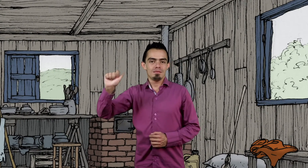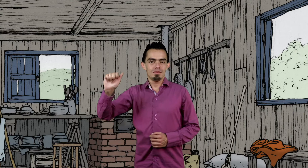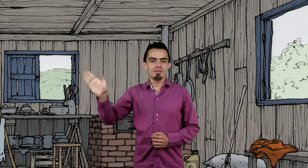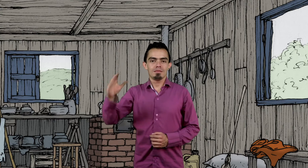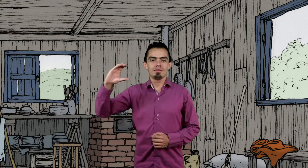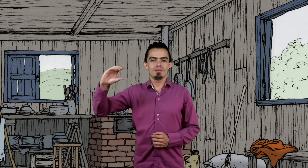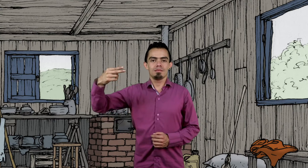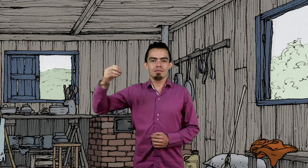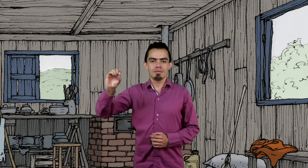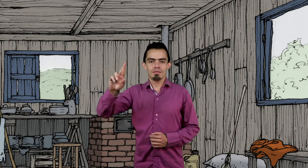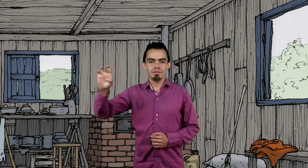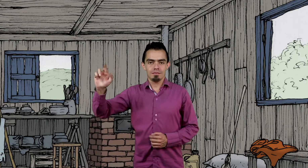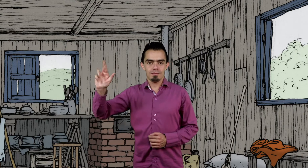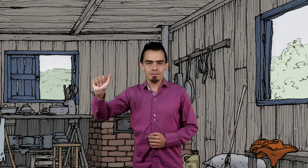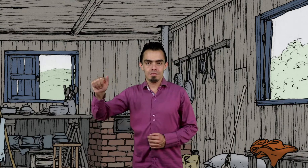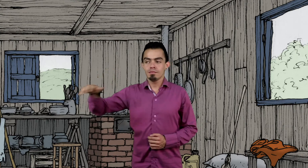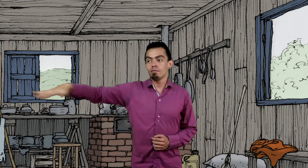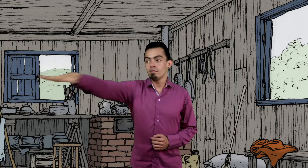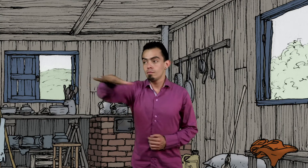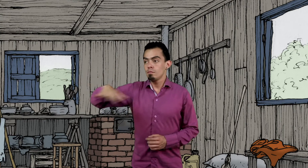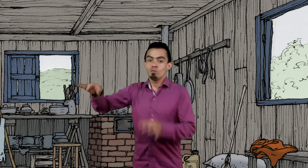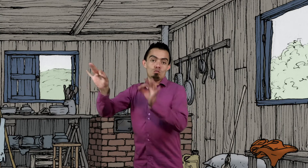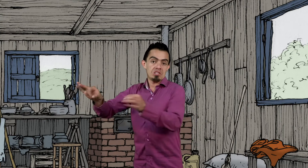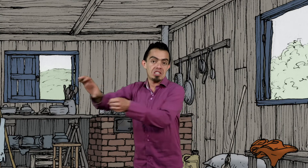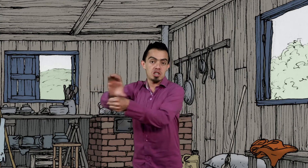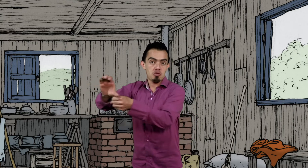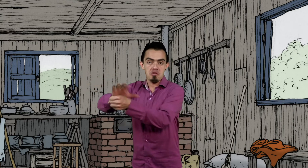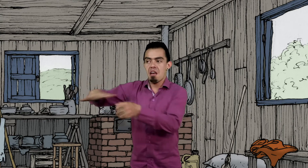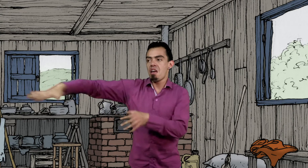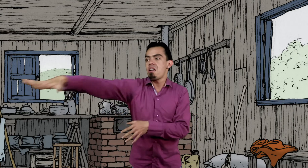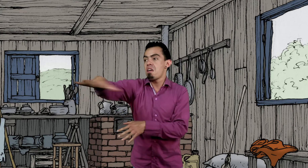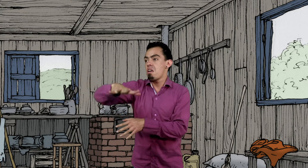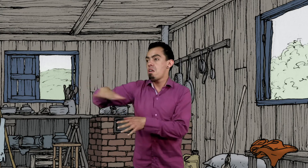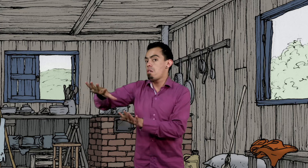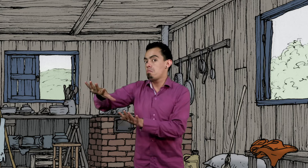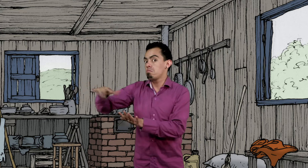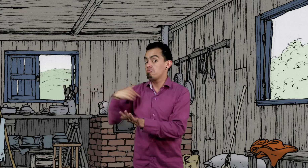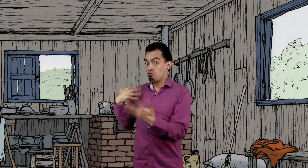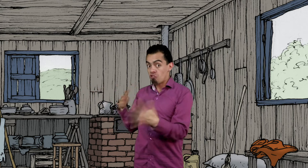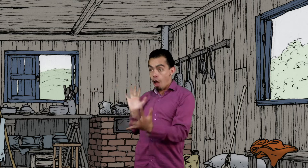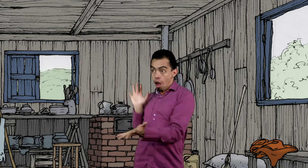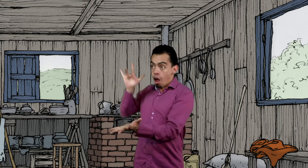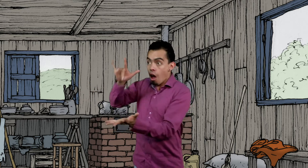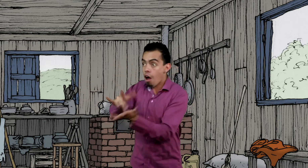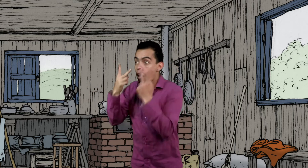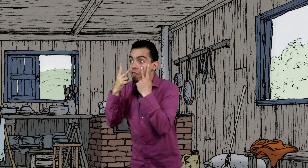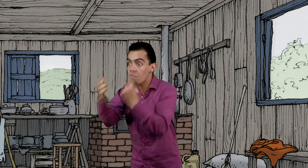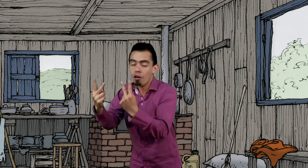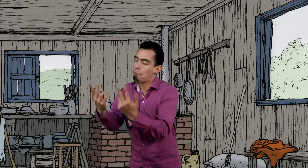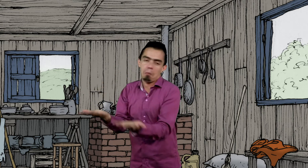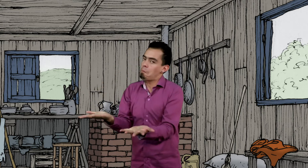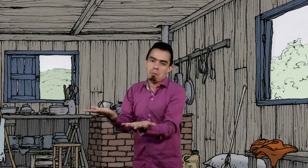Yo nuca he ido, ni he visto, La Chorrera.